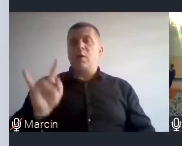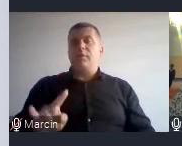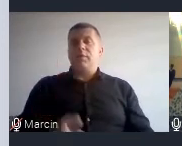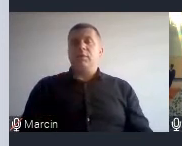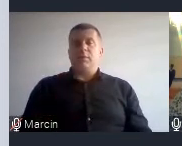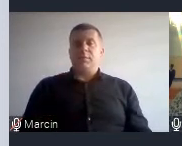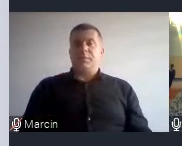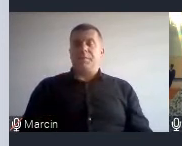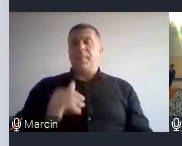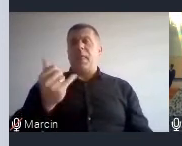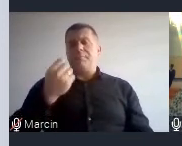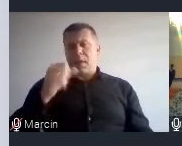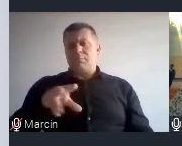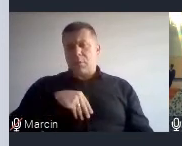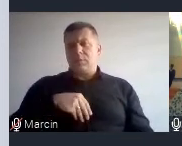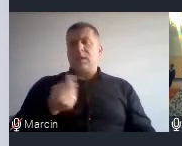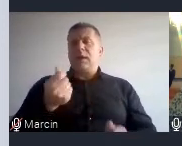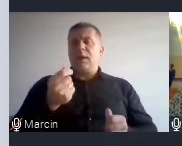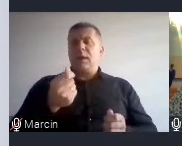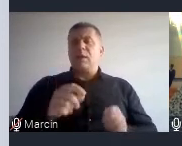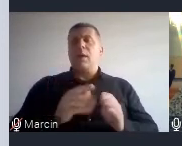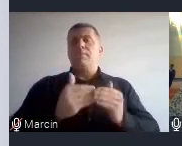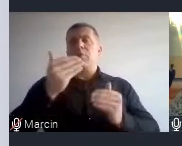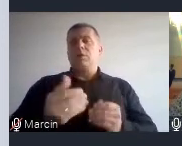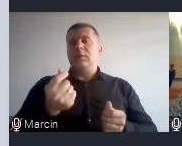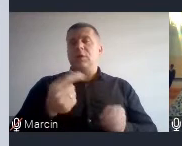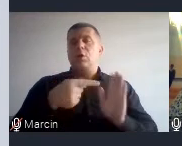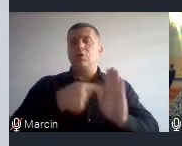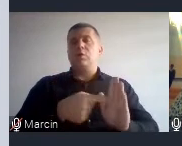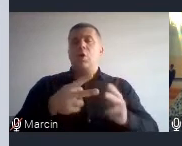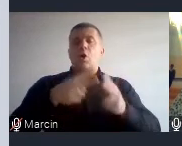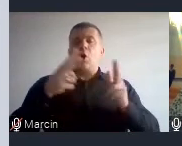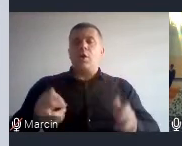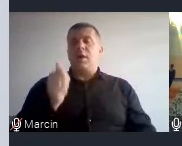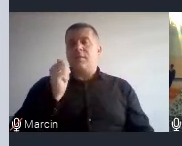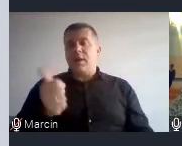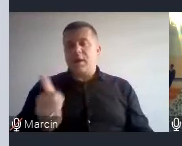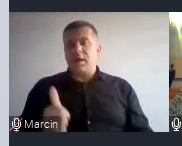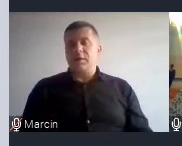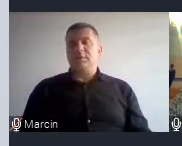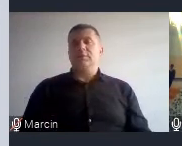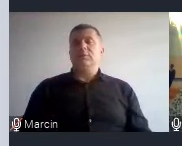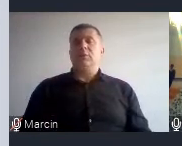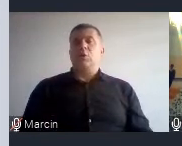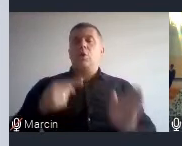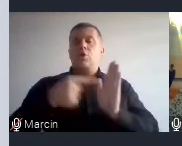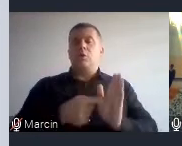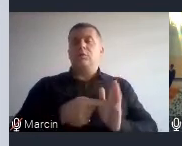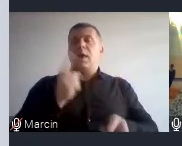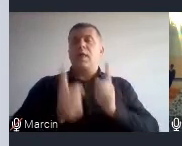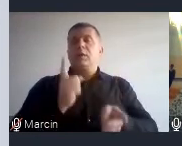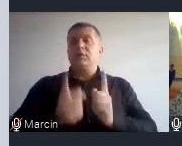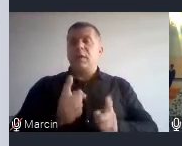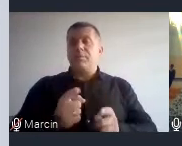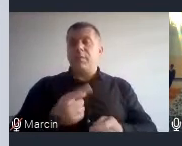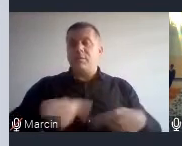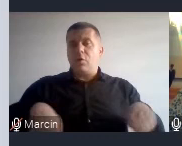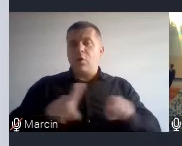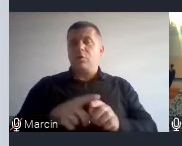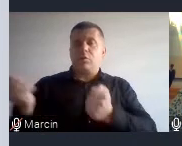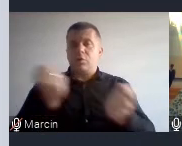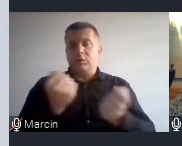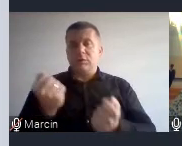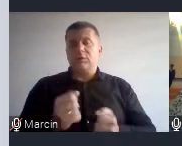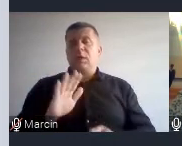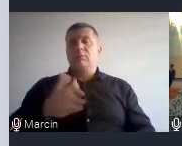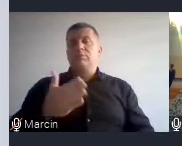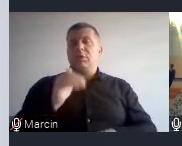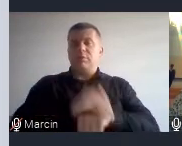Jak najbardziej kryteria poza cenowe dotyczące okresu gwarancji, tempa wykonania, dostarczenia przedmiotu zamówienia.